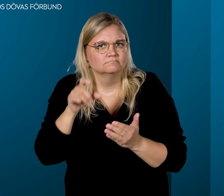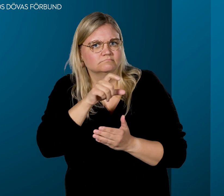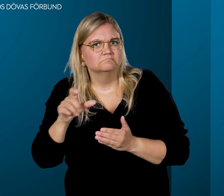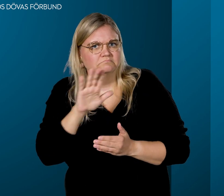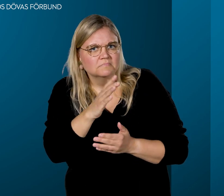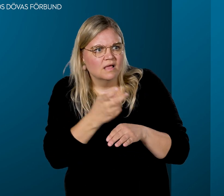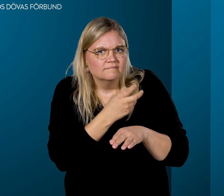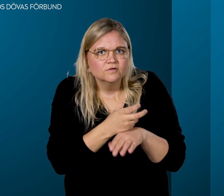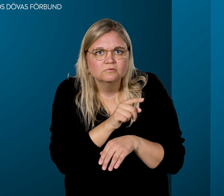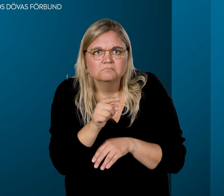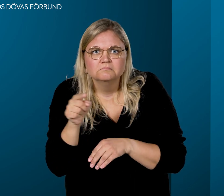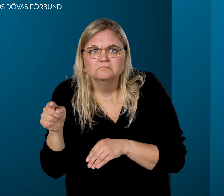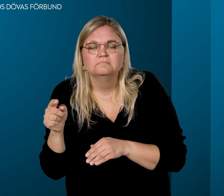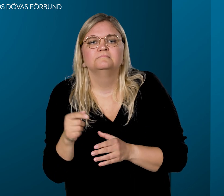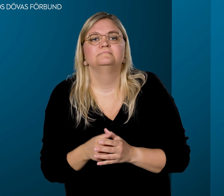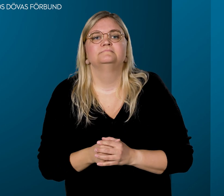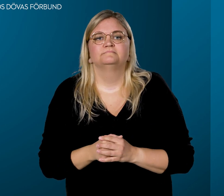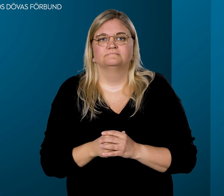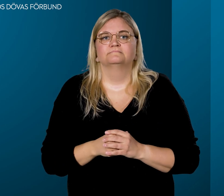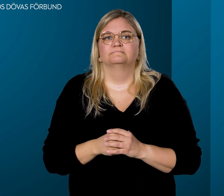social- och hälsovårdstjänsterna och räddningsväsendet.